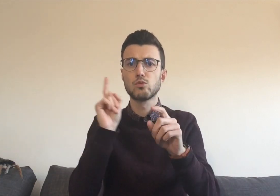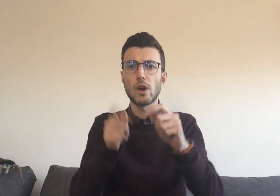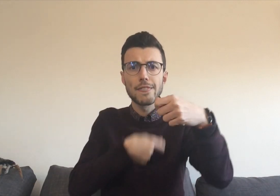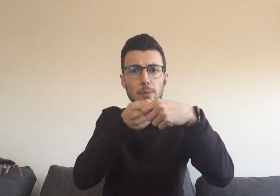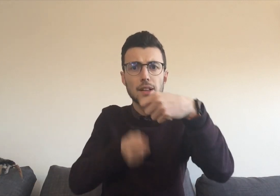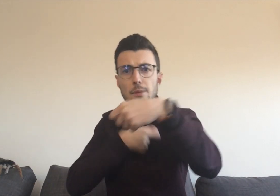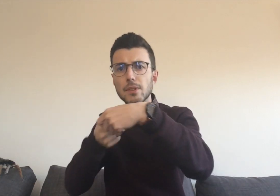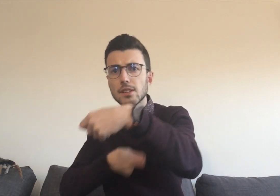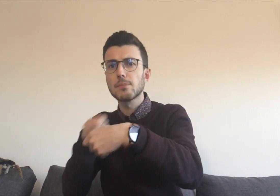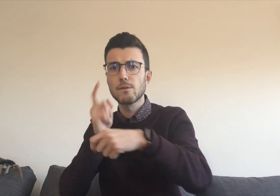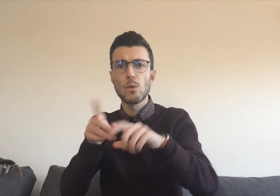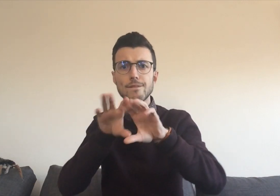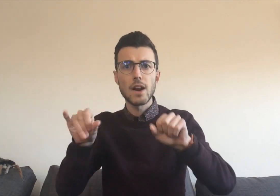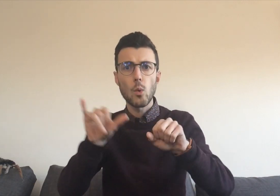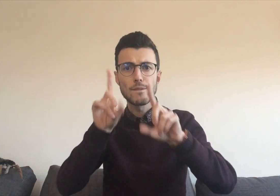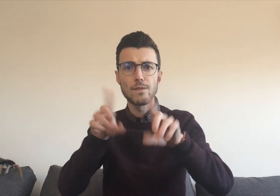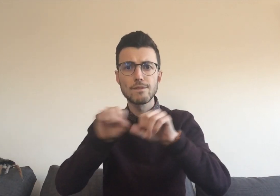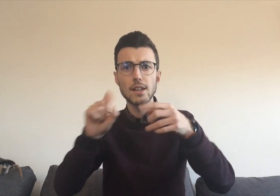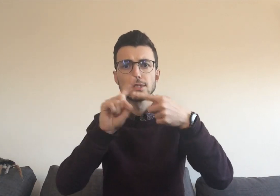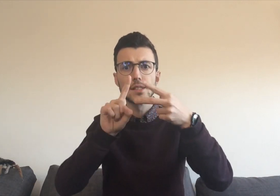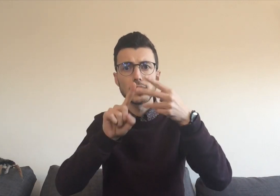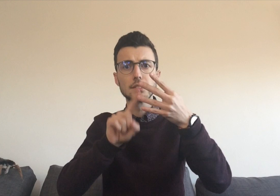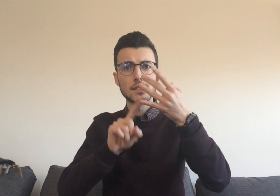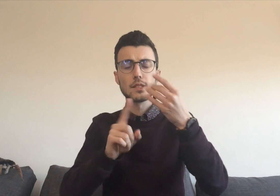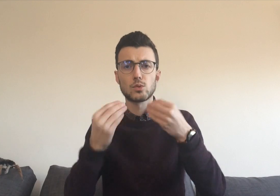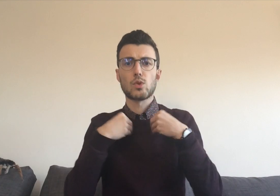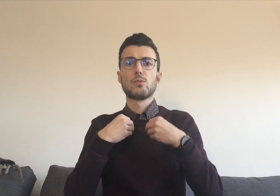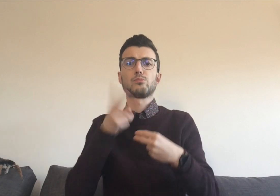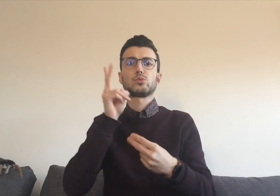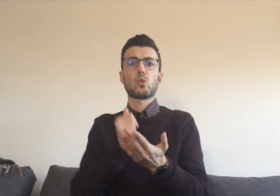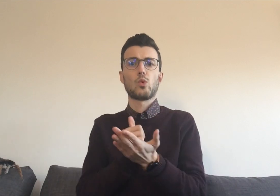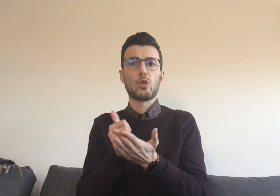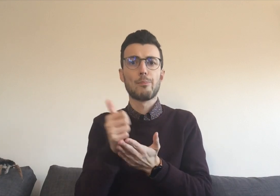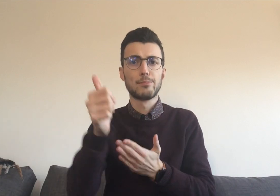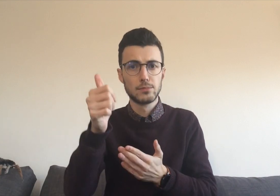m’adapter à chacun, endosser des responsabilités,… Ca m'a appris à être plus autonome